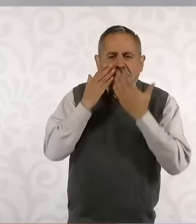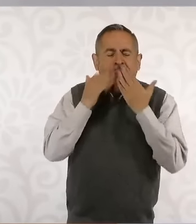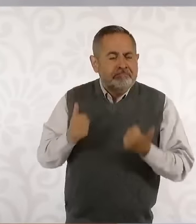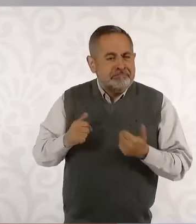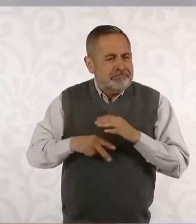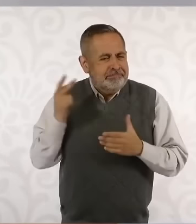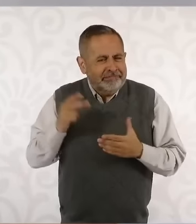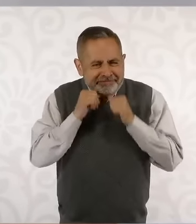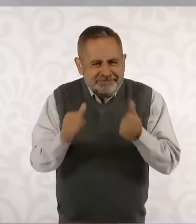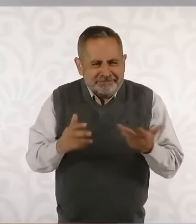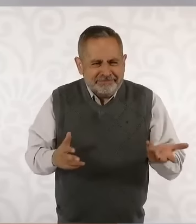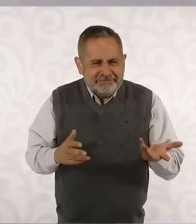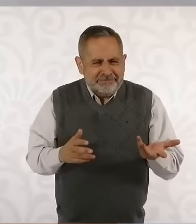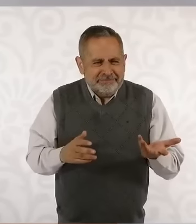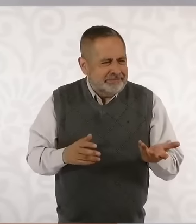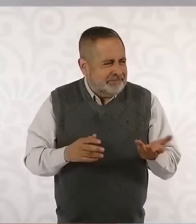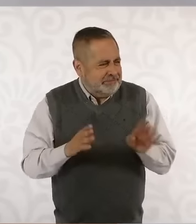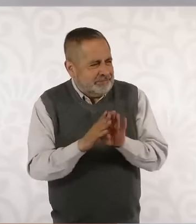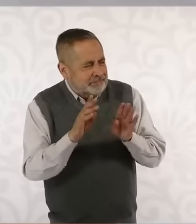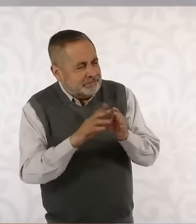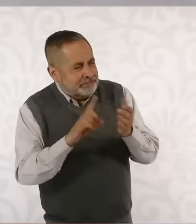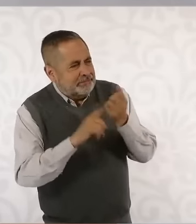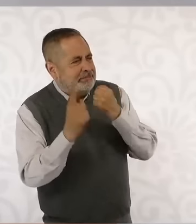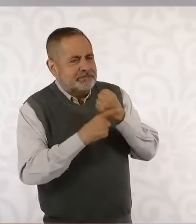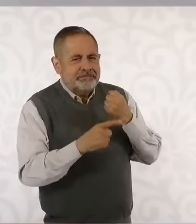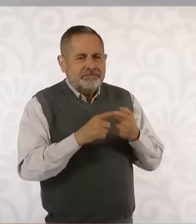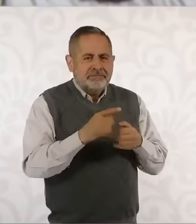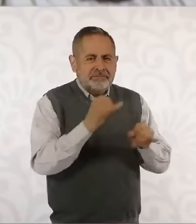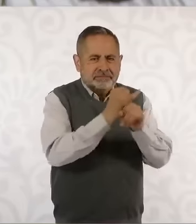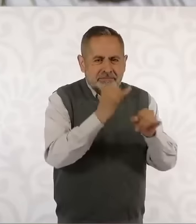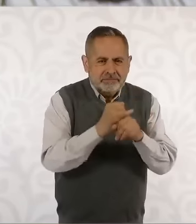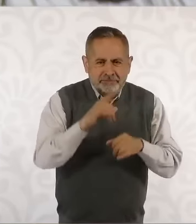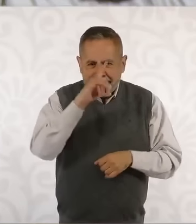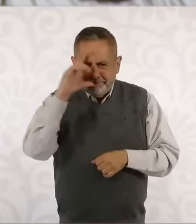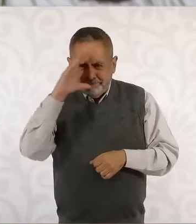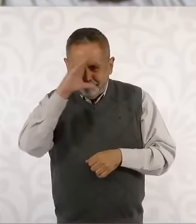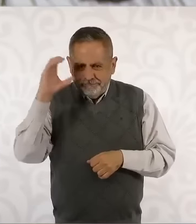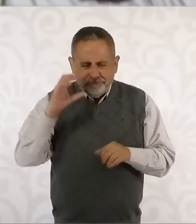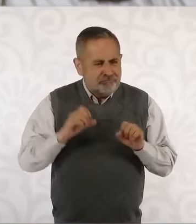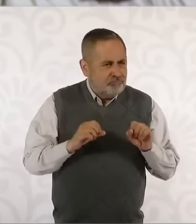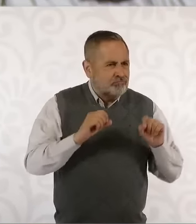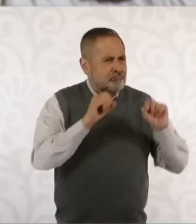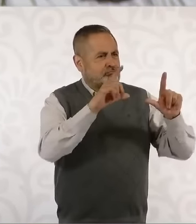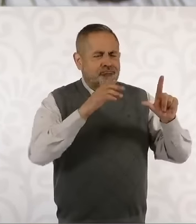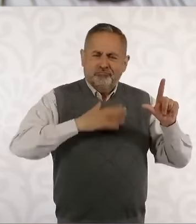refiero a que tienes una red social, pues pones tu fotografía, tu nombre o pones algún otro nombre,